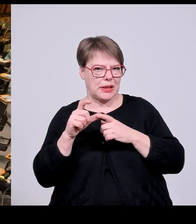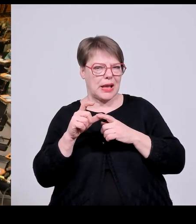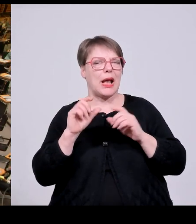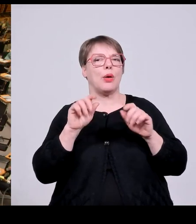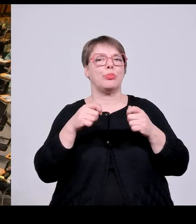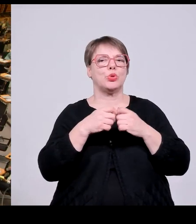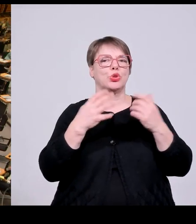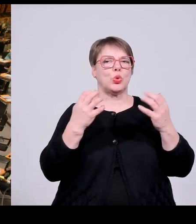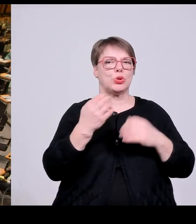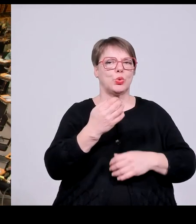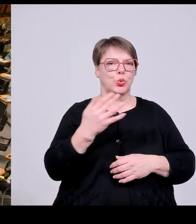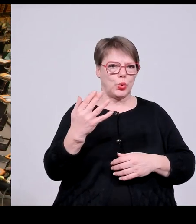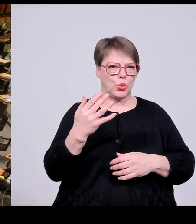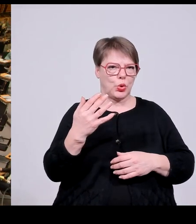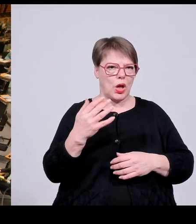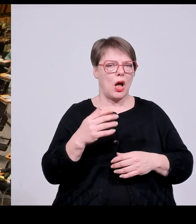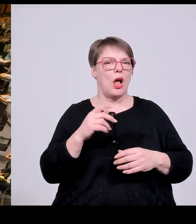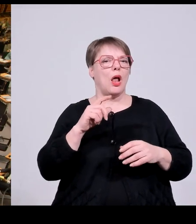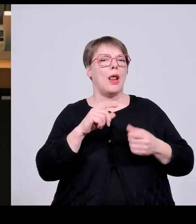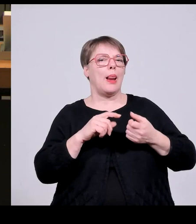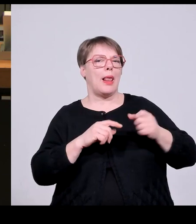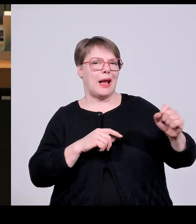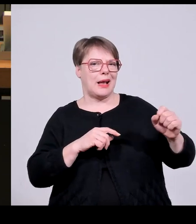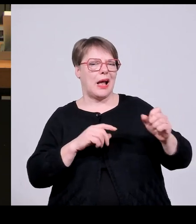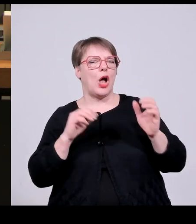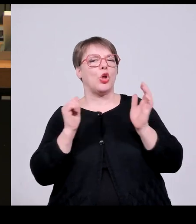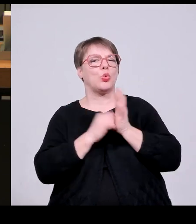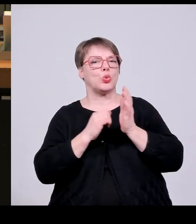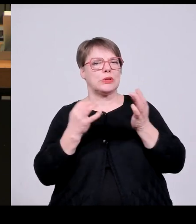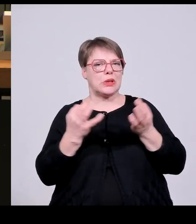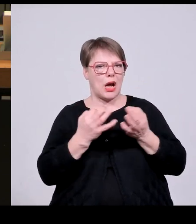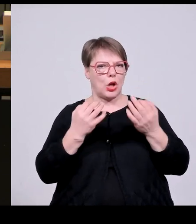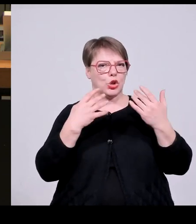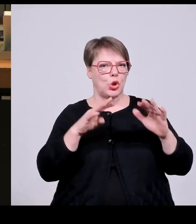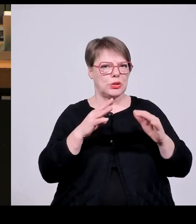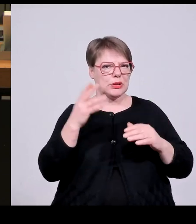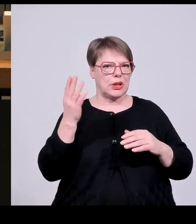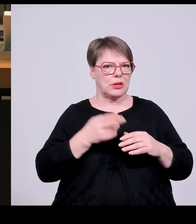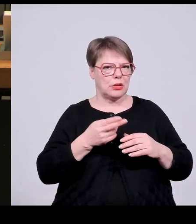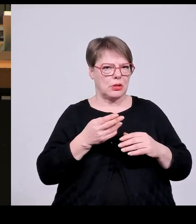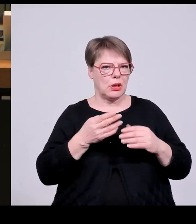ja, auch in unseren Fassaden. Diesen Schatz gilt es nun möglichst schnell zu heben.